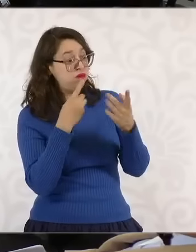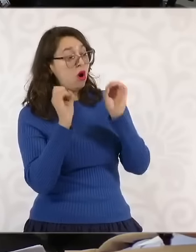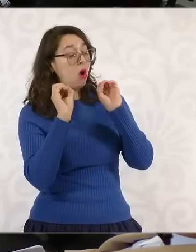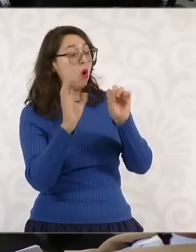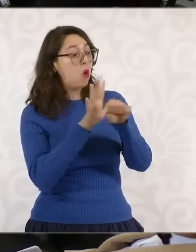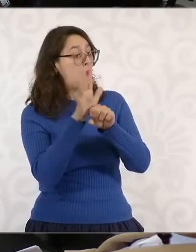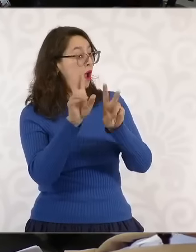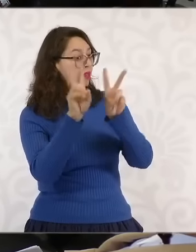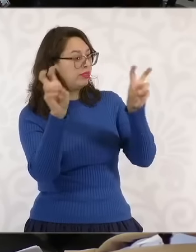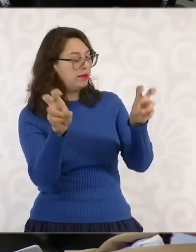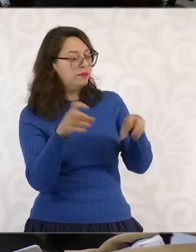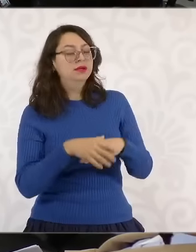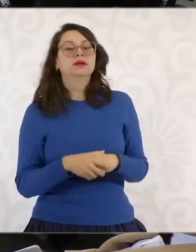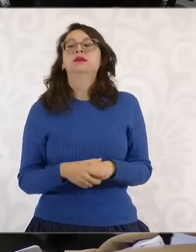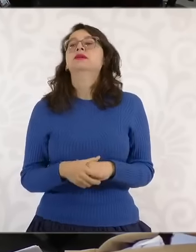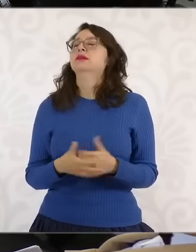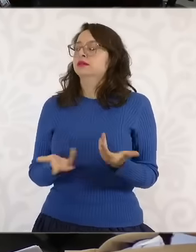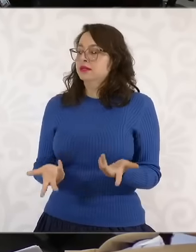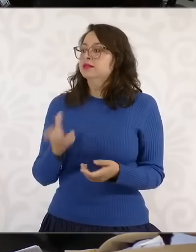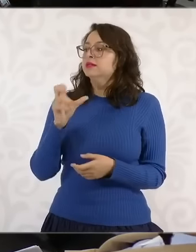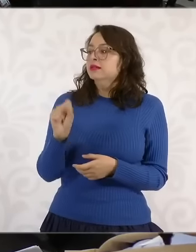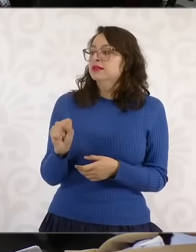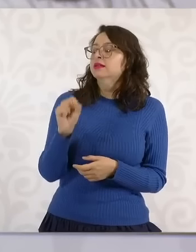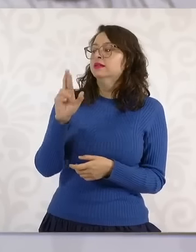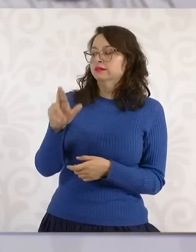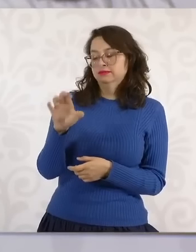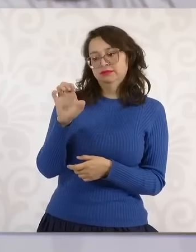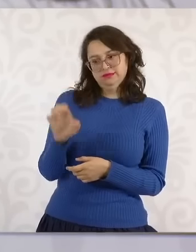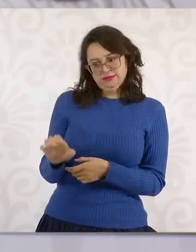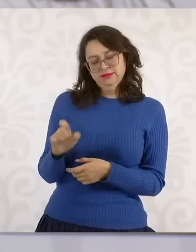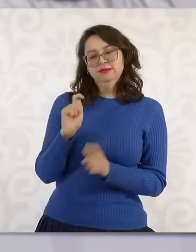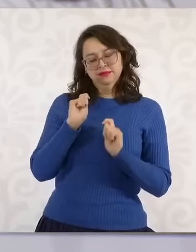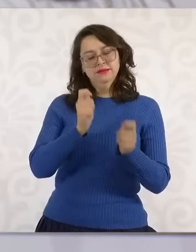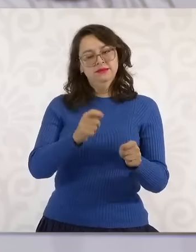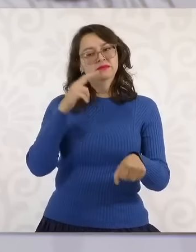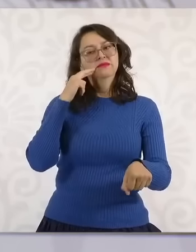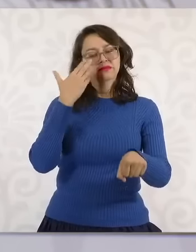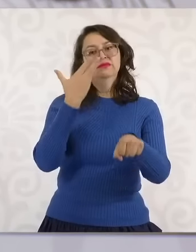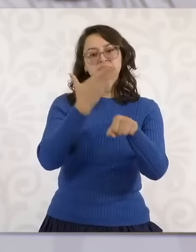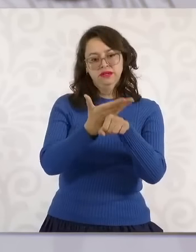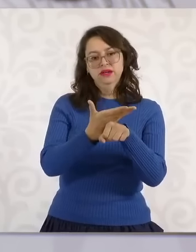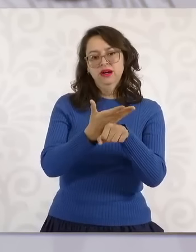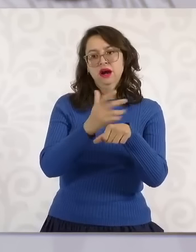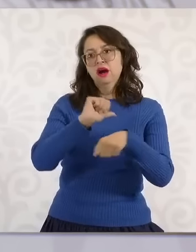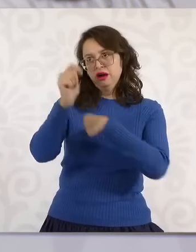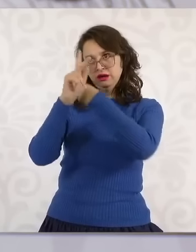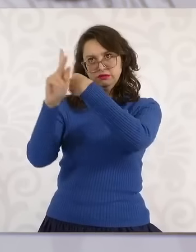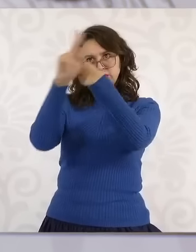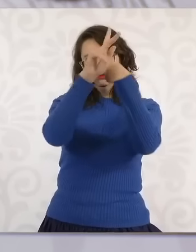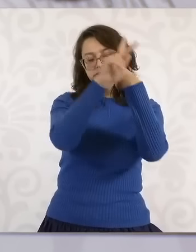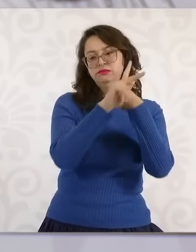conjuntamente relaciones exteriores por tratarse de eh la relación con otros países y la Secretaría